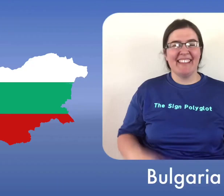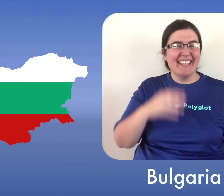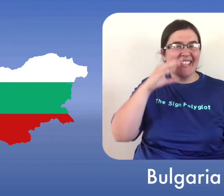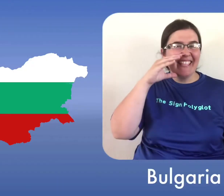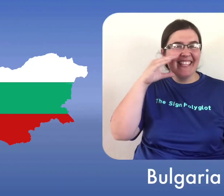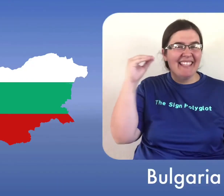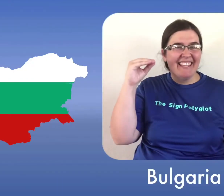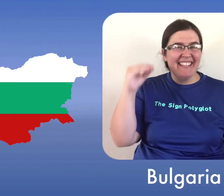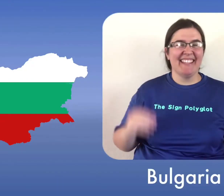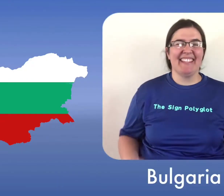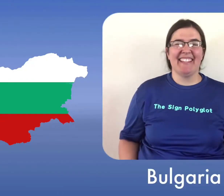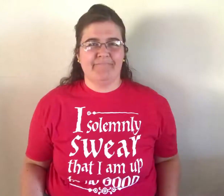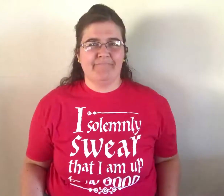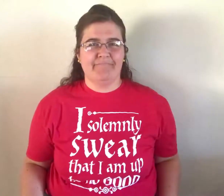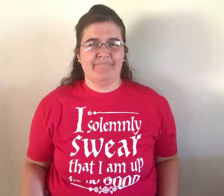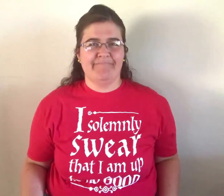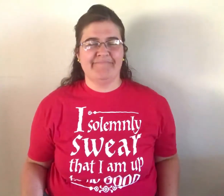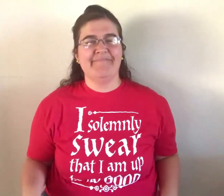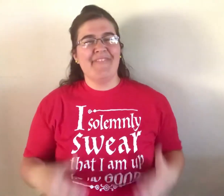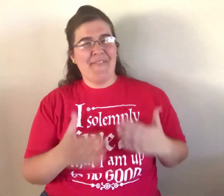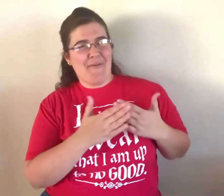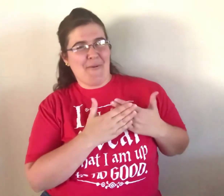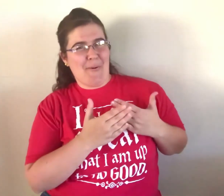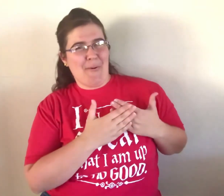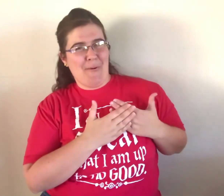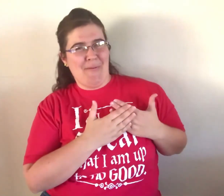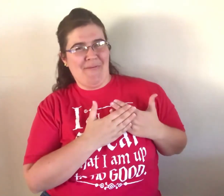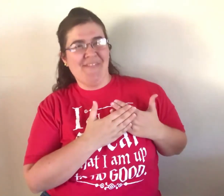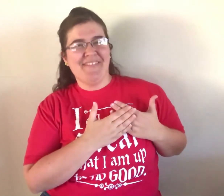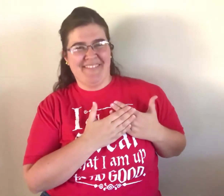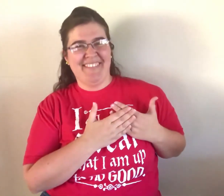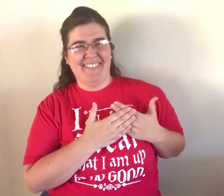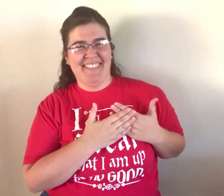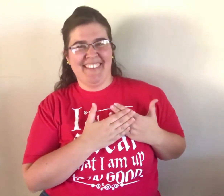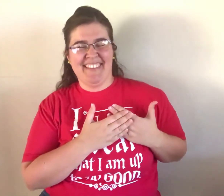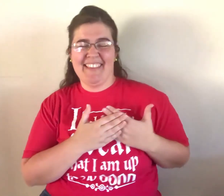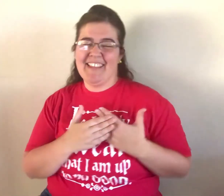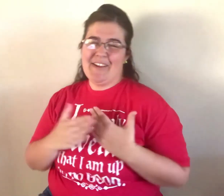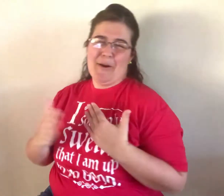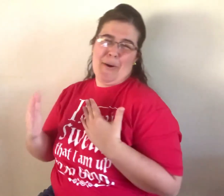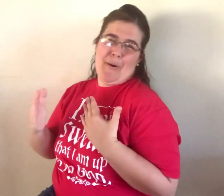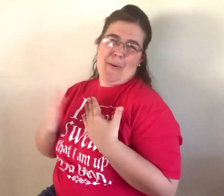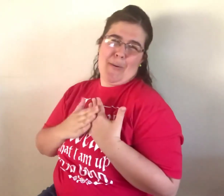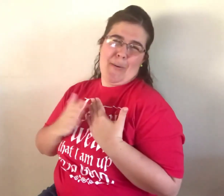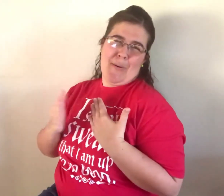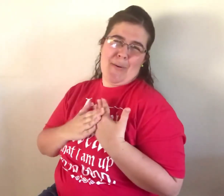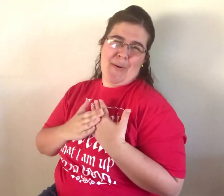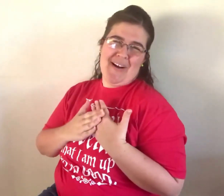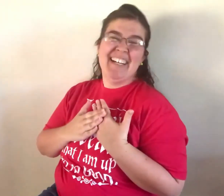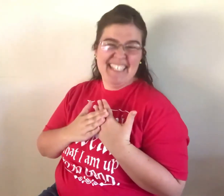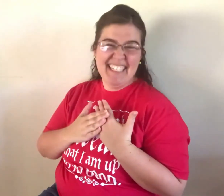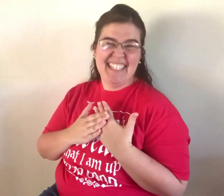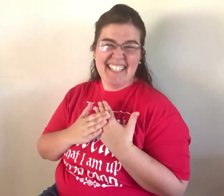How to sign LOVE in Bulgarian Sign Language (български жестомимичен език, БЖЕ) LOVE (любов)